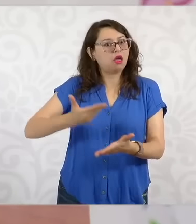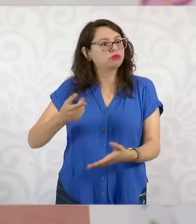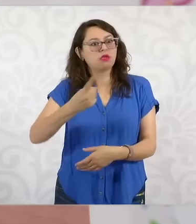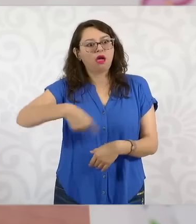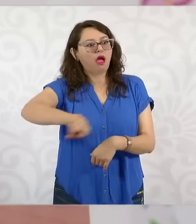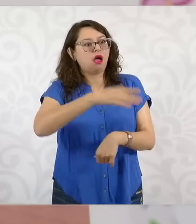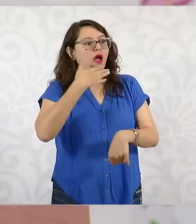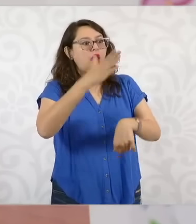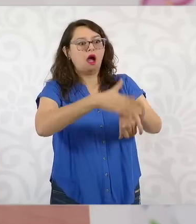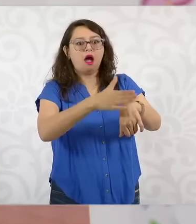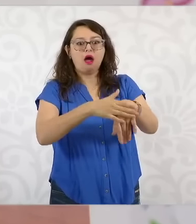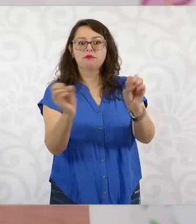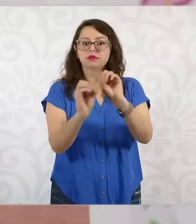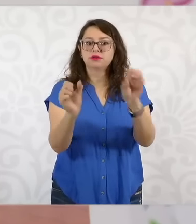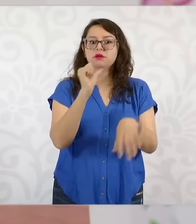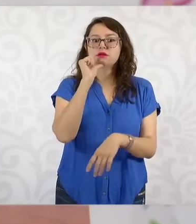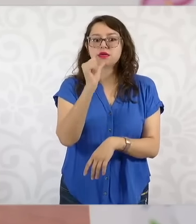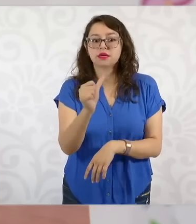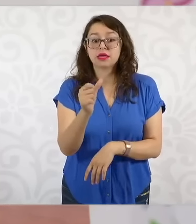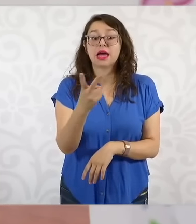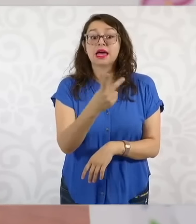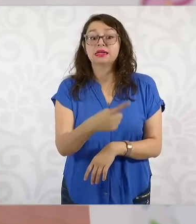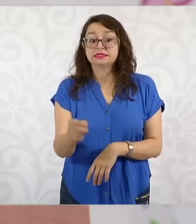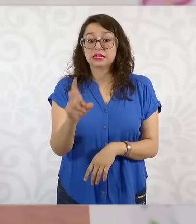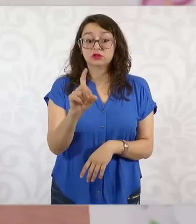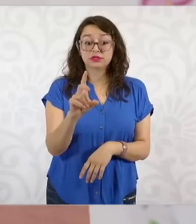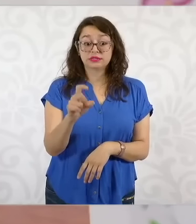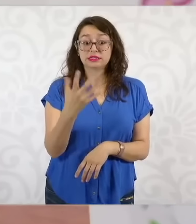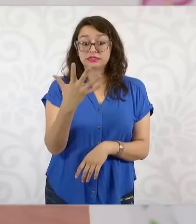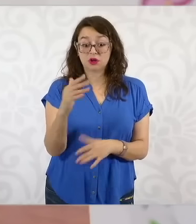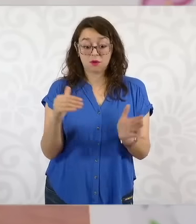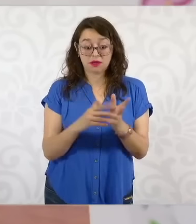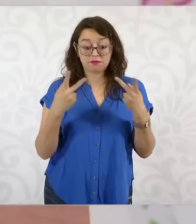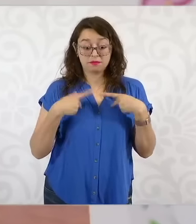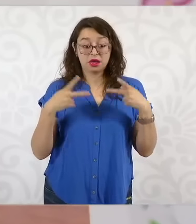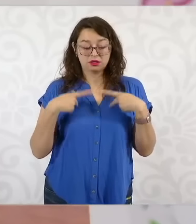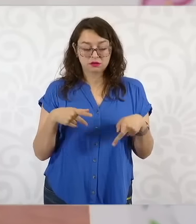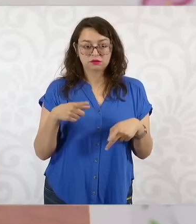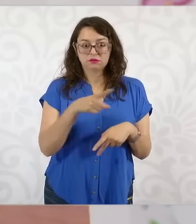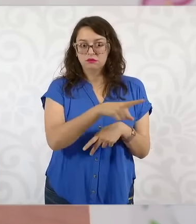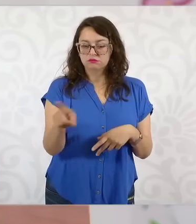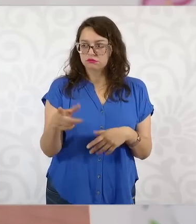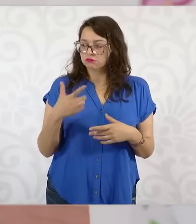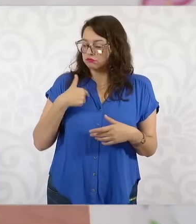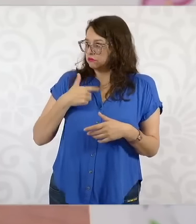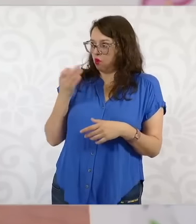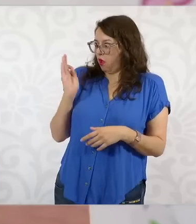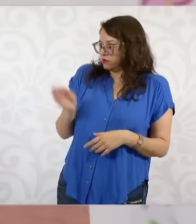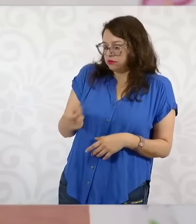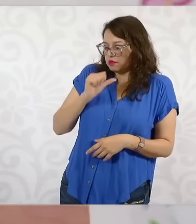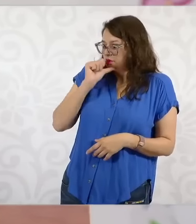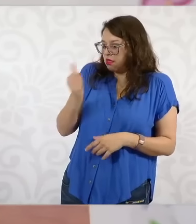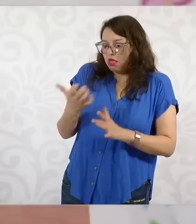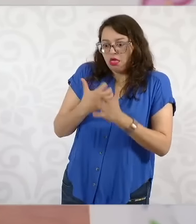aplicado de manera errónea 135,602 personas y se han estado devolviendo eh por procedimiento,